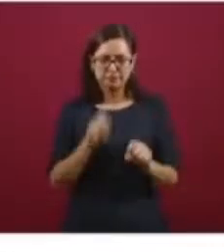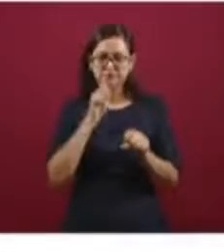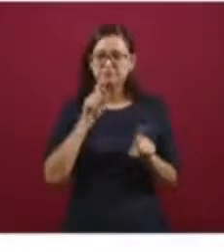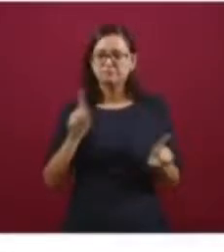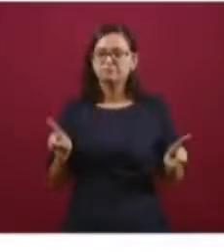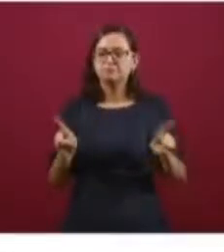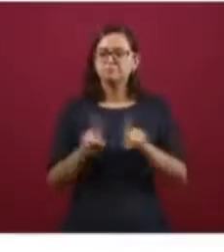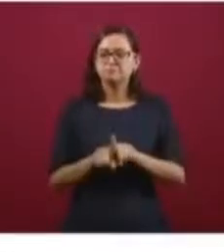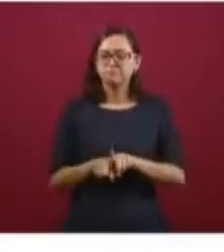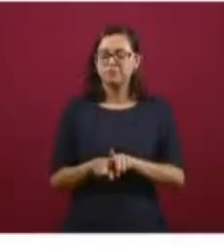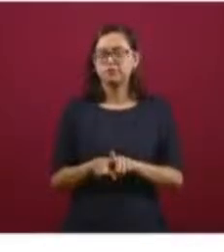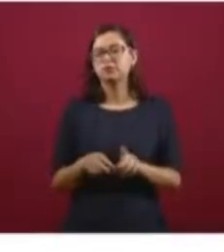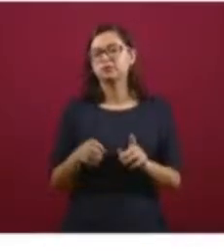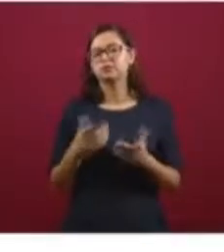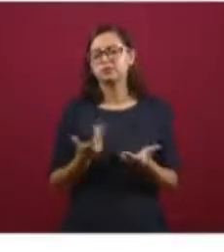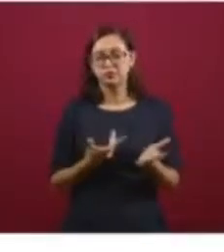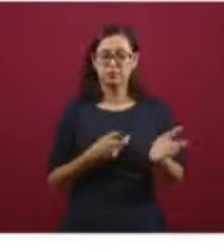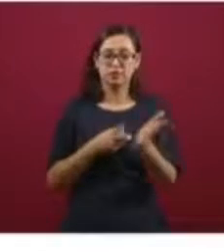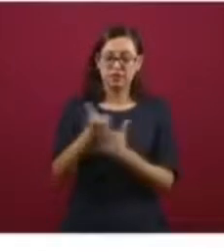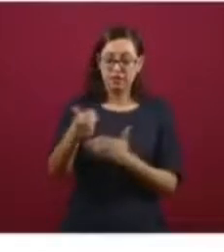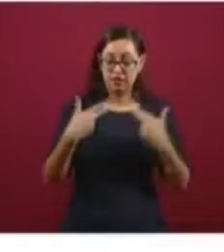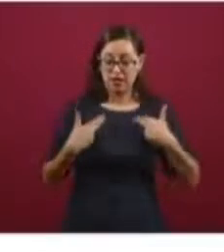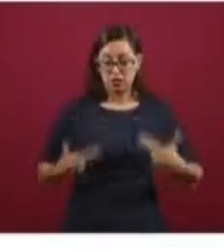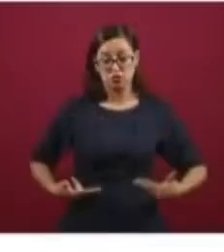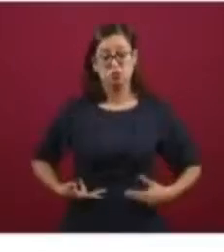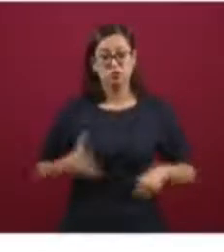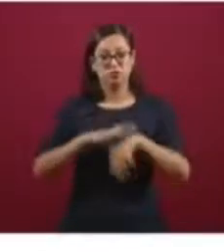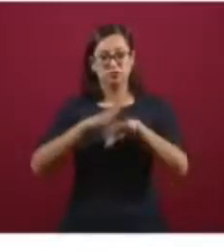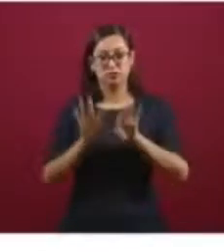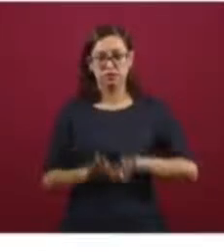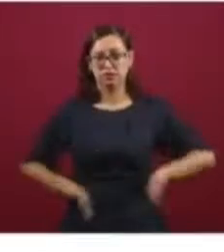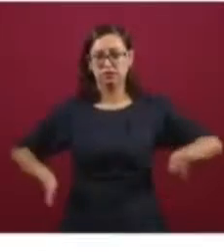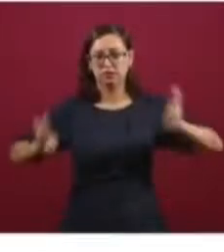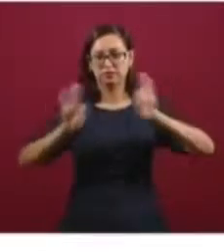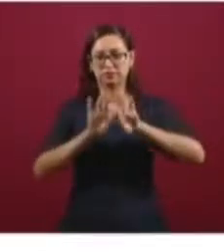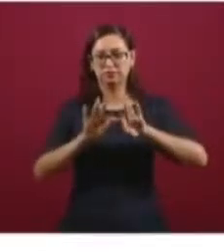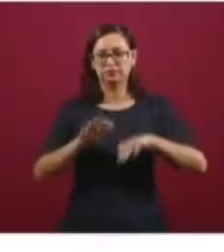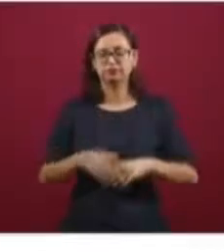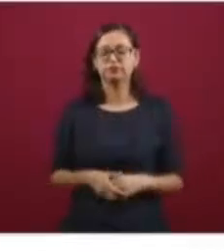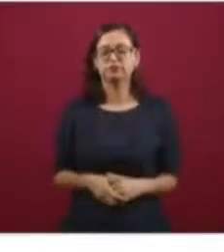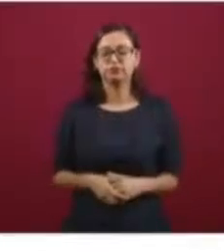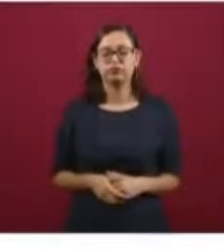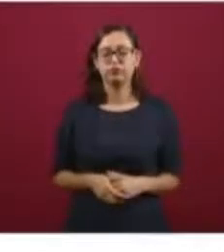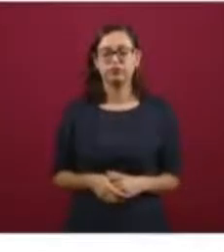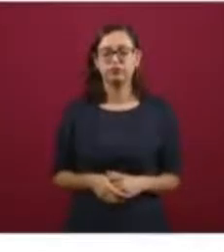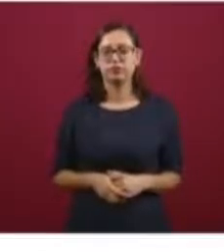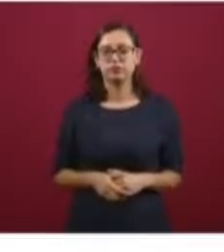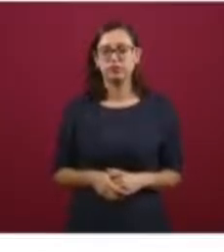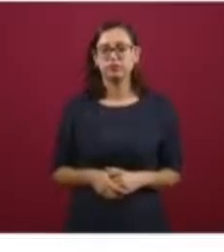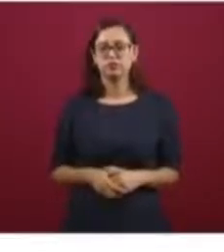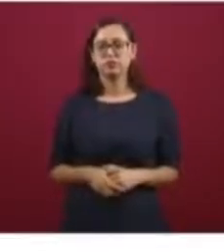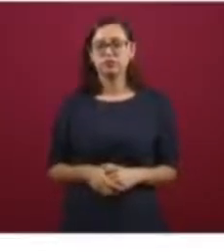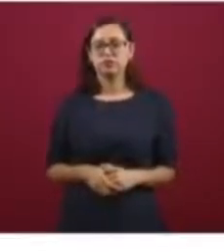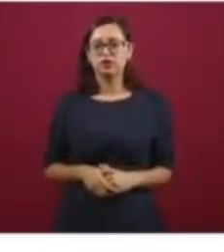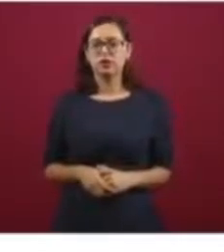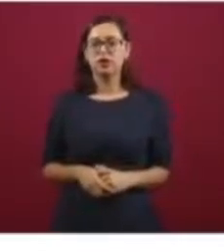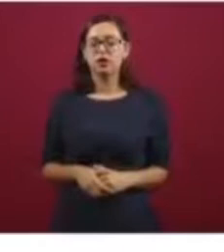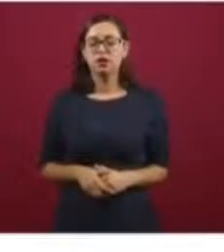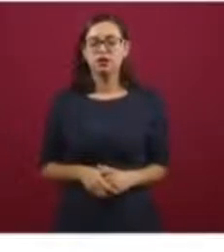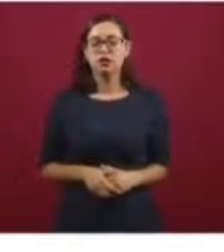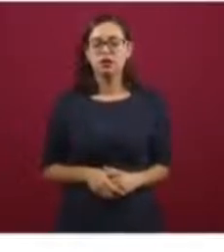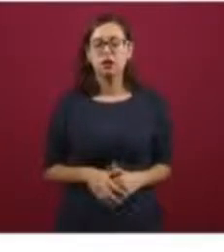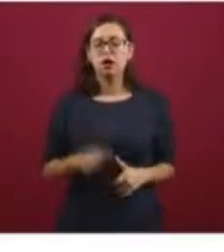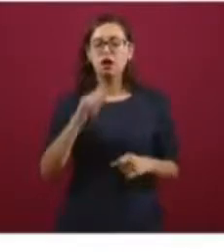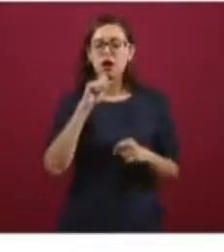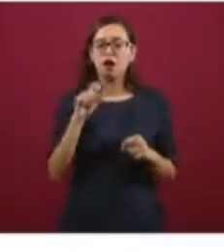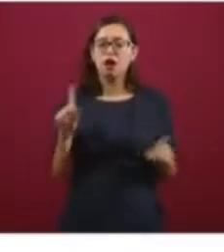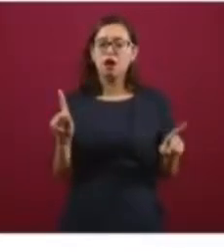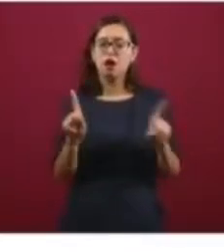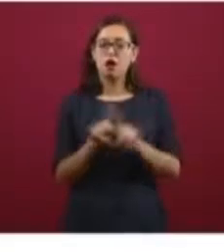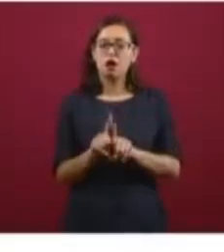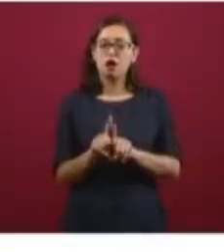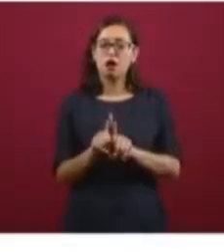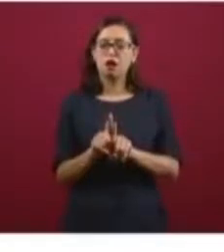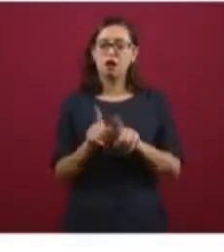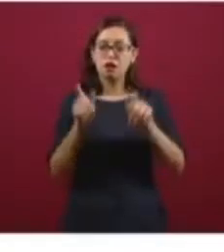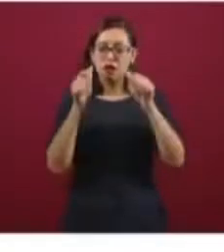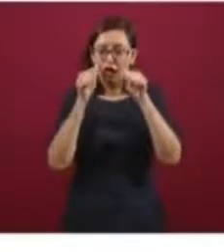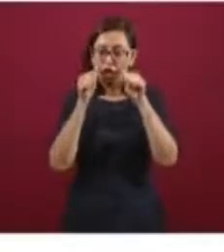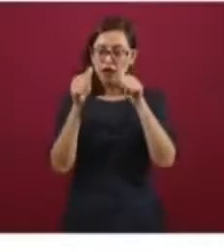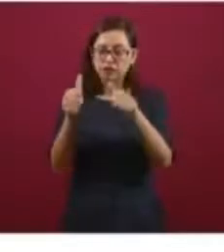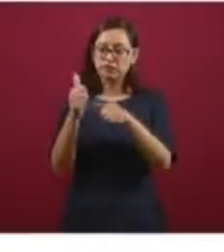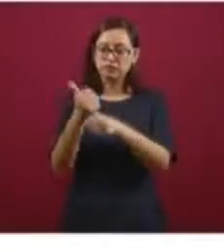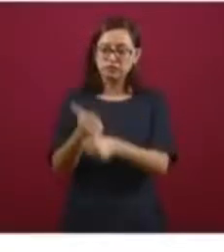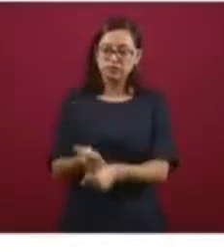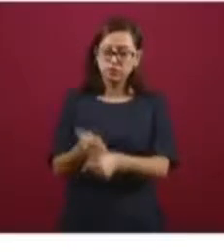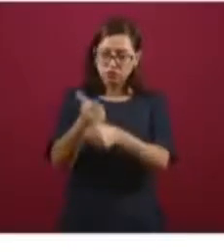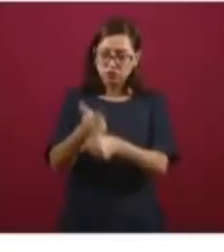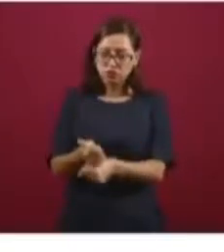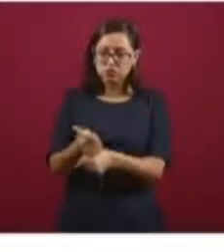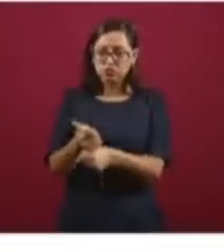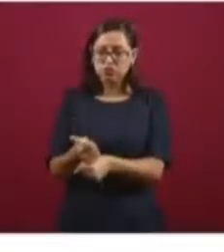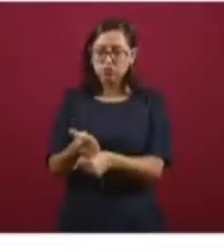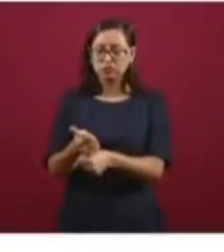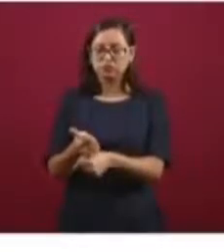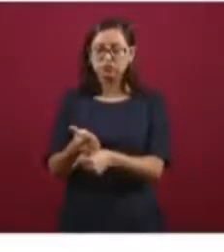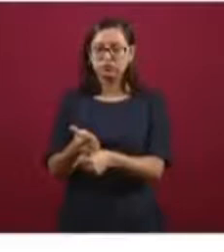observamos derechos humanos, sobre todo tenemos también atención a víctimas del delito